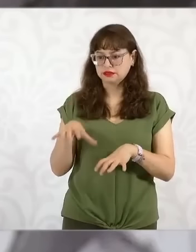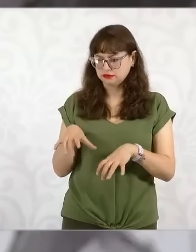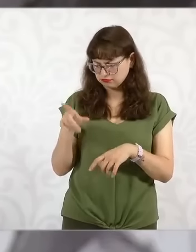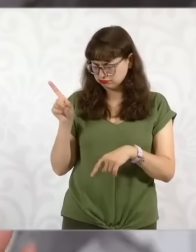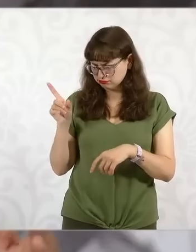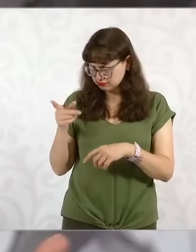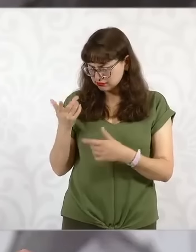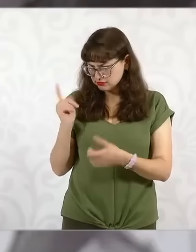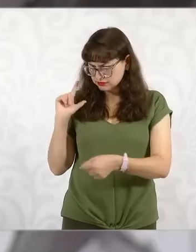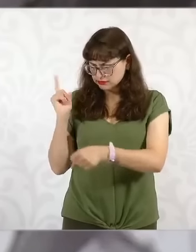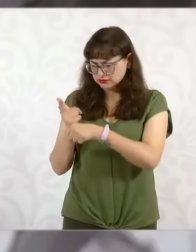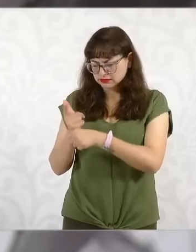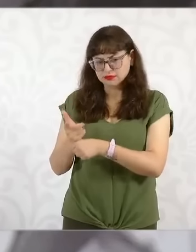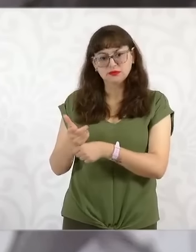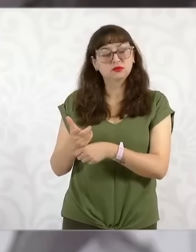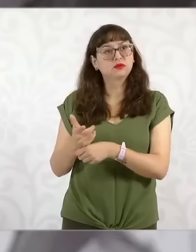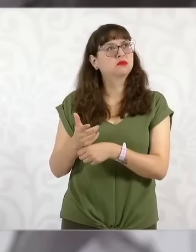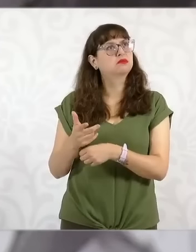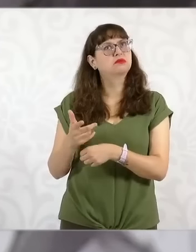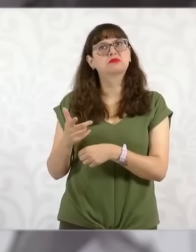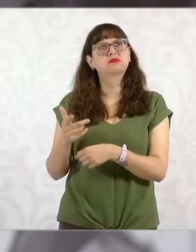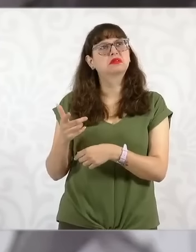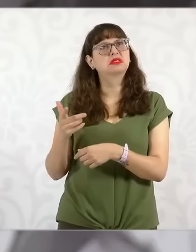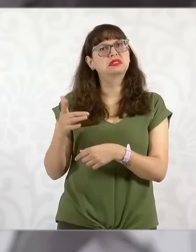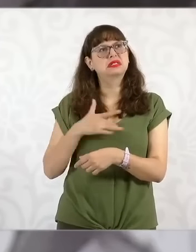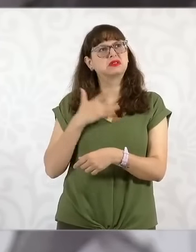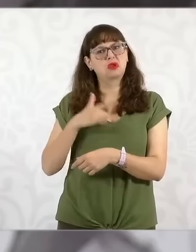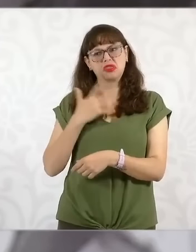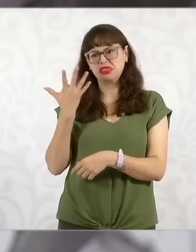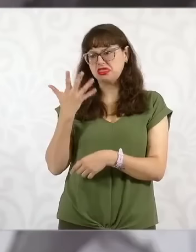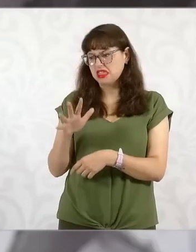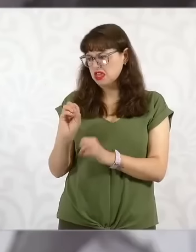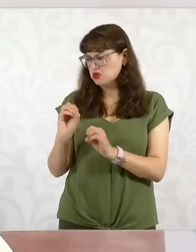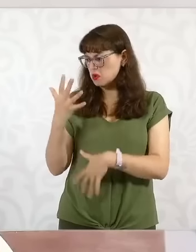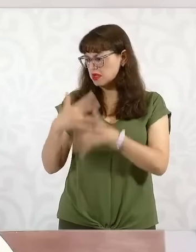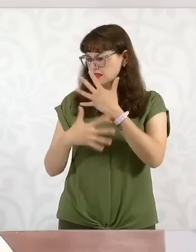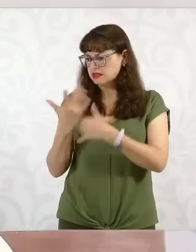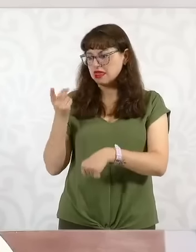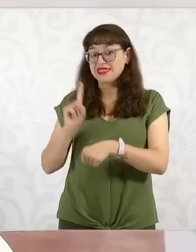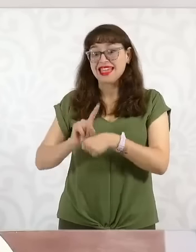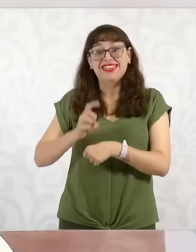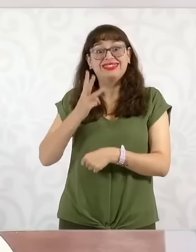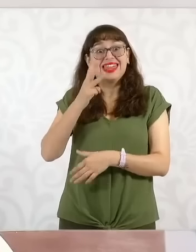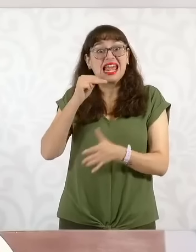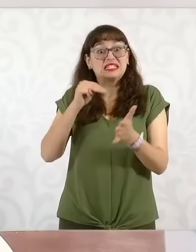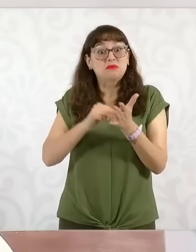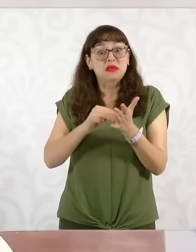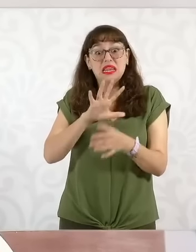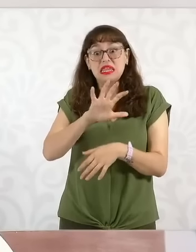retiraron en un lapso de, me parece 10 días o 15 días 3500 máquinas tragamonedas. Creo que ese ha